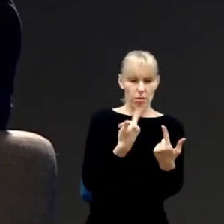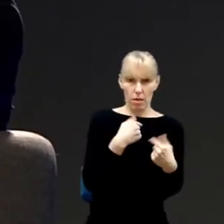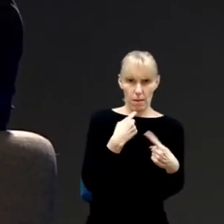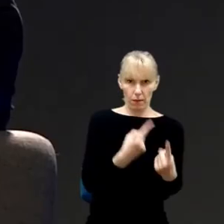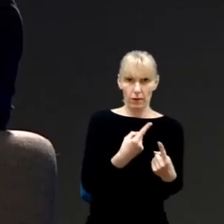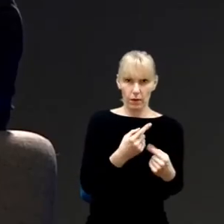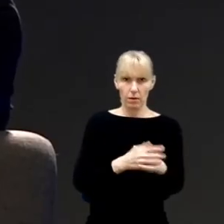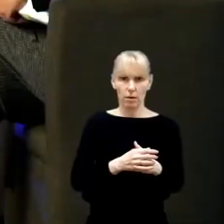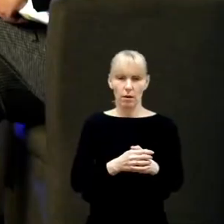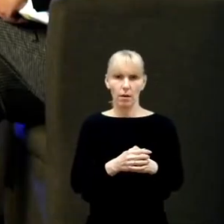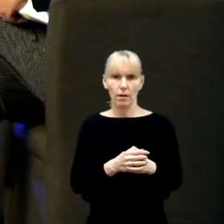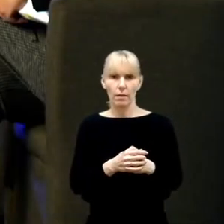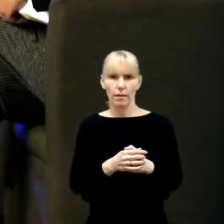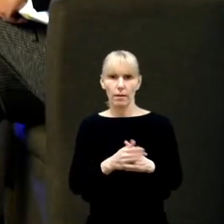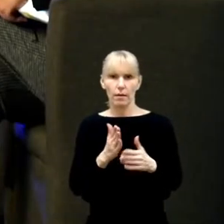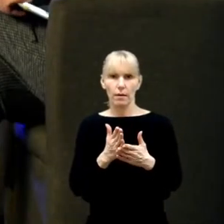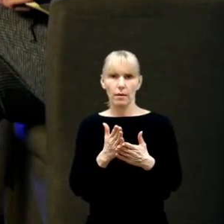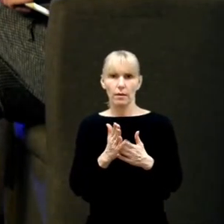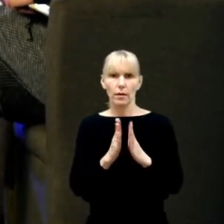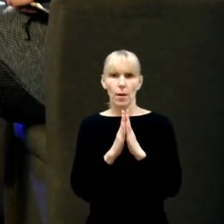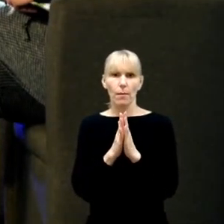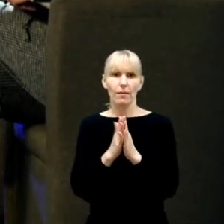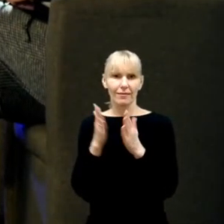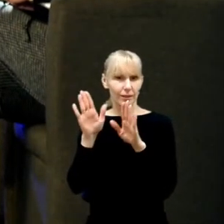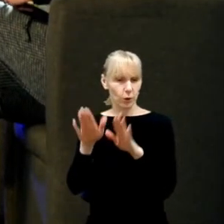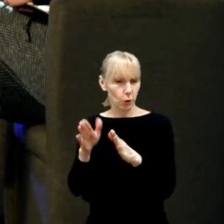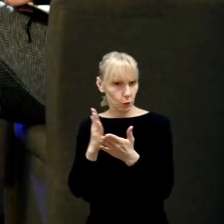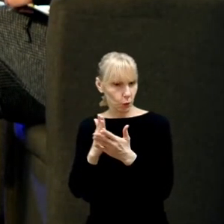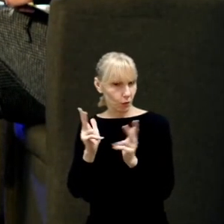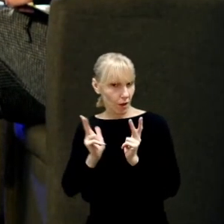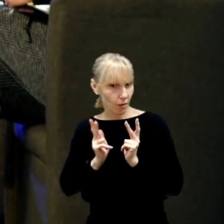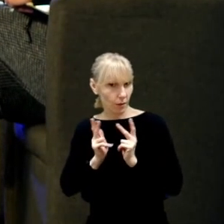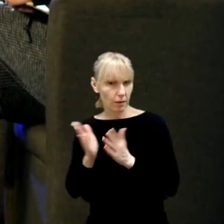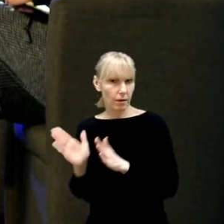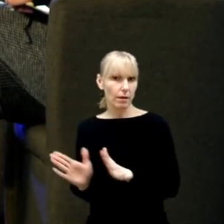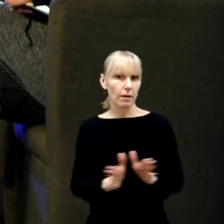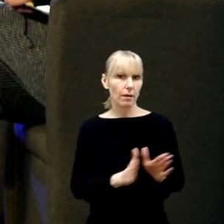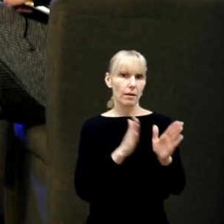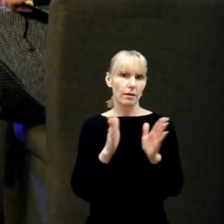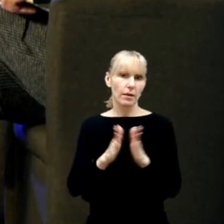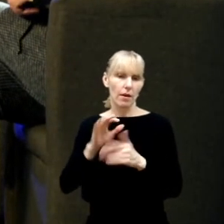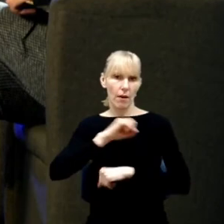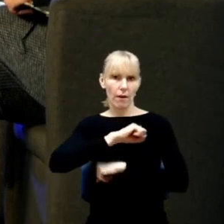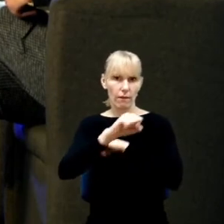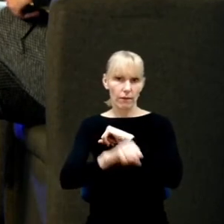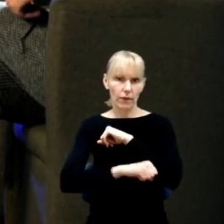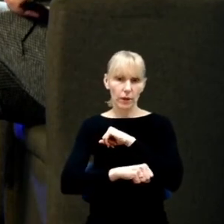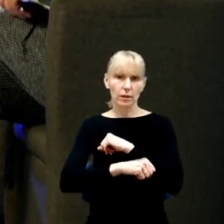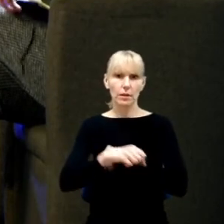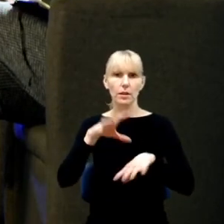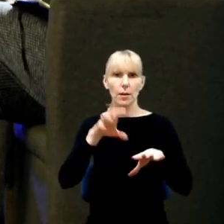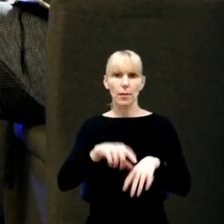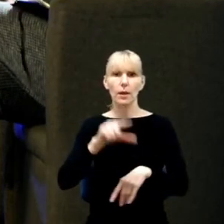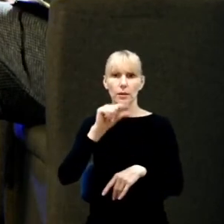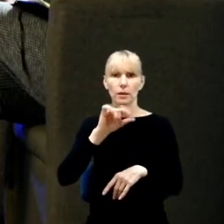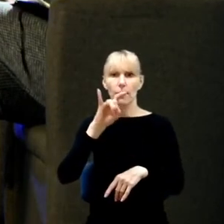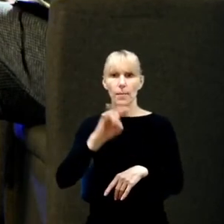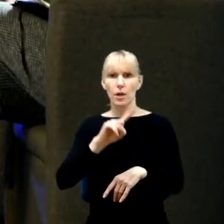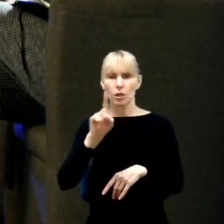Pozwolę teraz odpocząć Panu prezesowi, a przejdziemy do wiceprezesa Pyżanowskiego. Tu powołam się na Pana szefa z kolei,